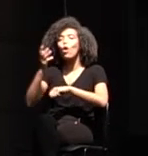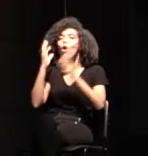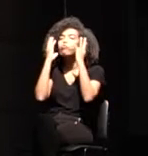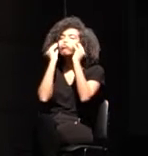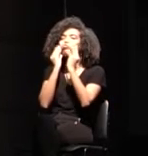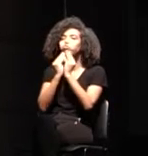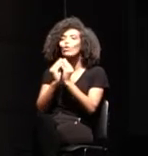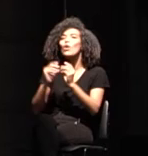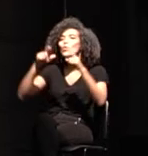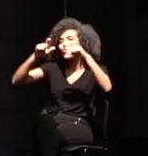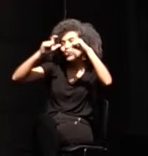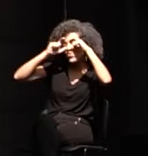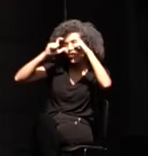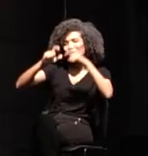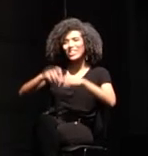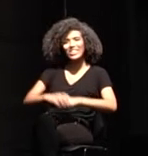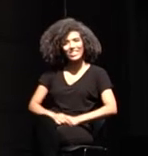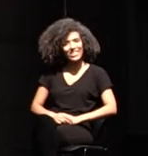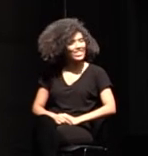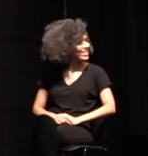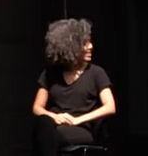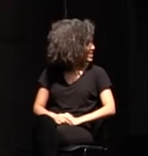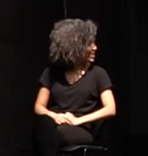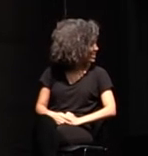Me desculpem por não dizer isso antes.